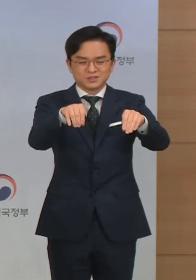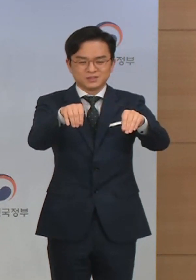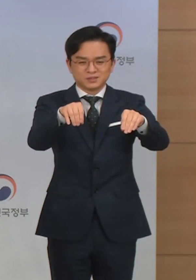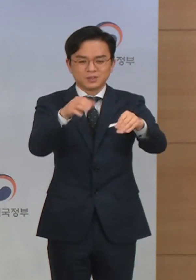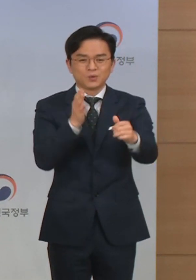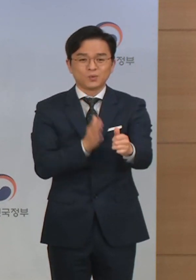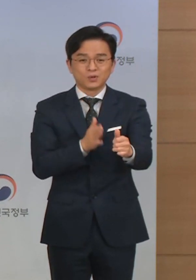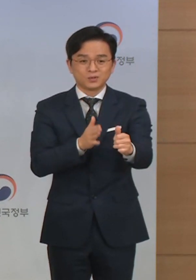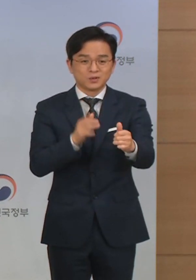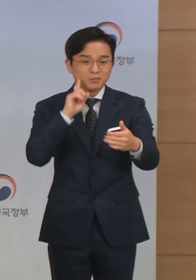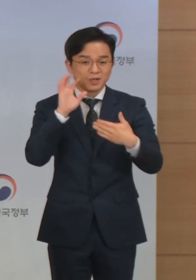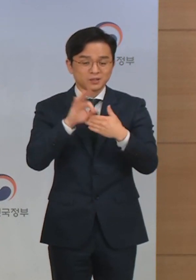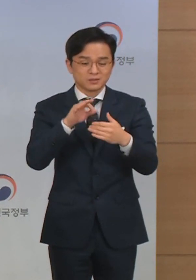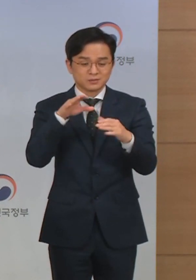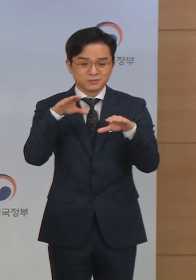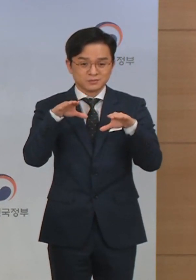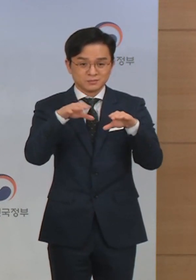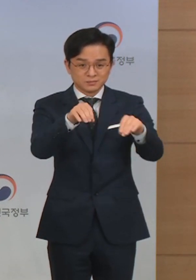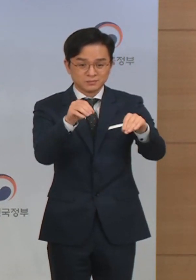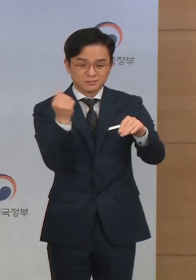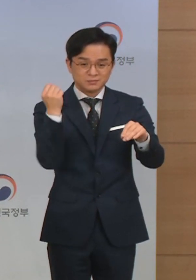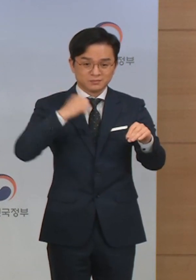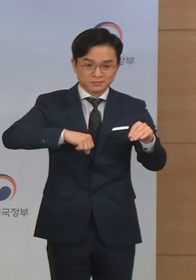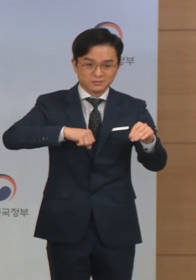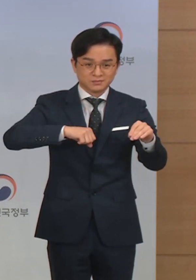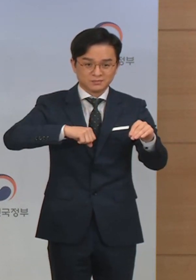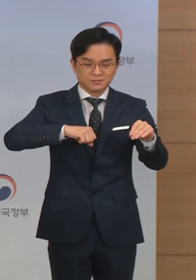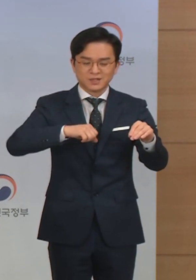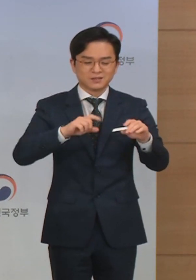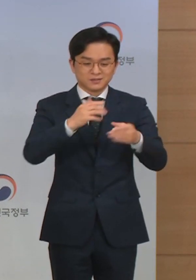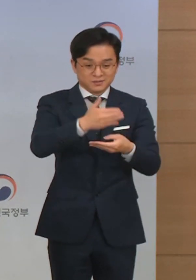방역당국이 정한 준수사항을 철저히 지켜주시기 바랍니다